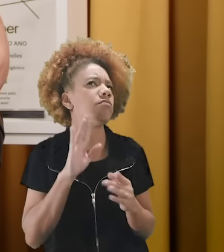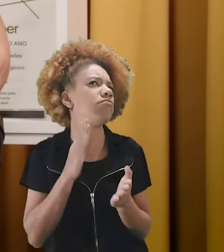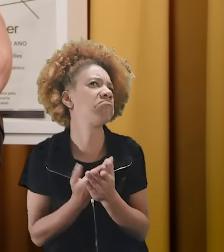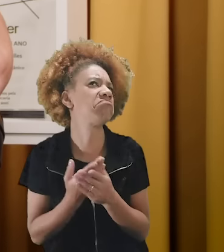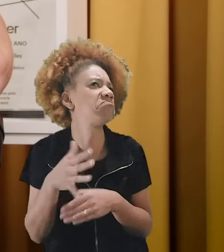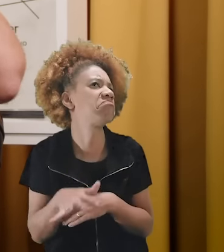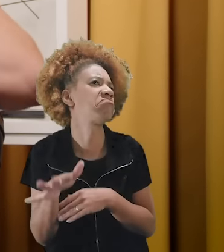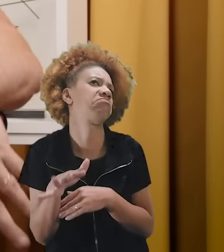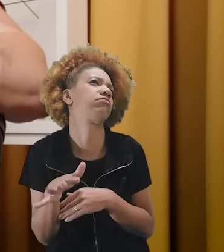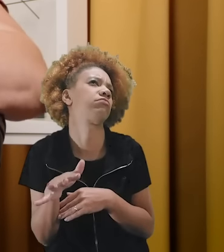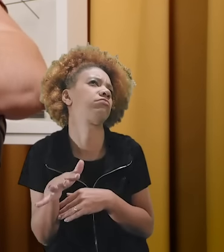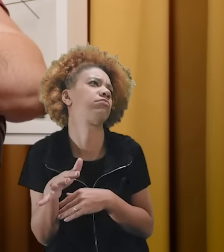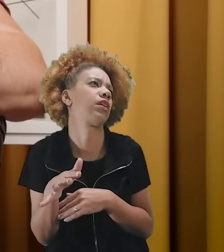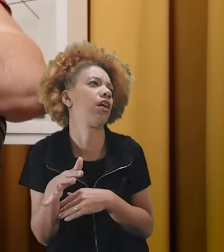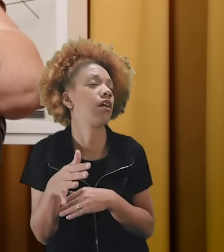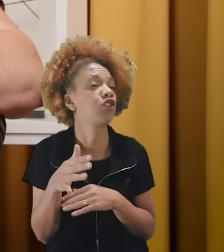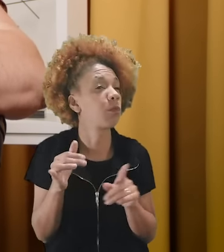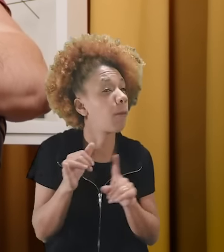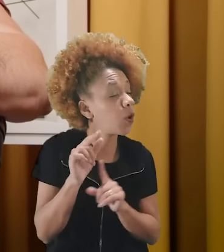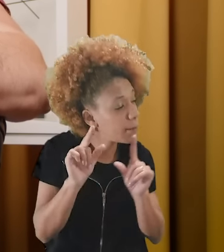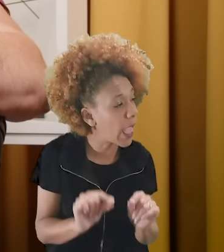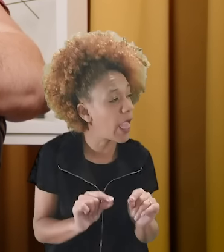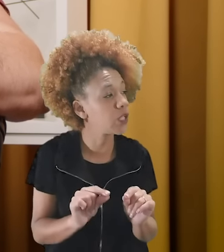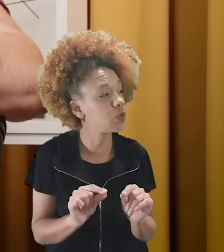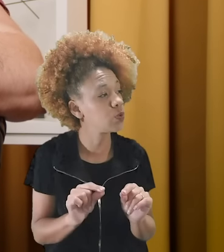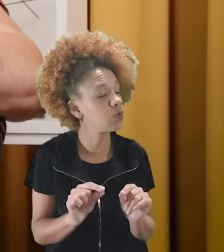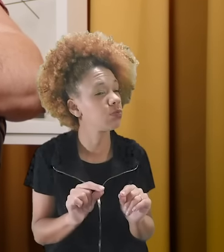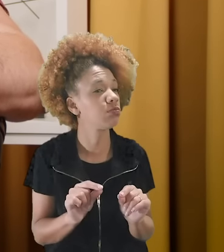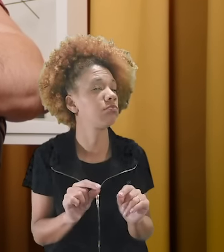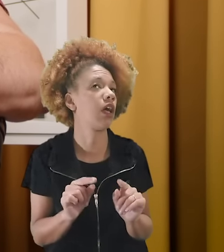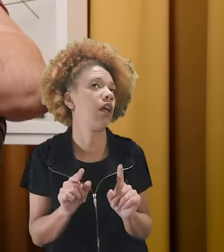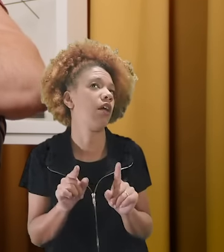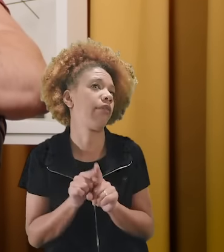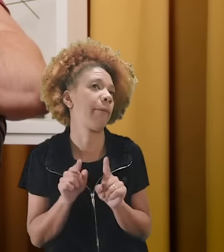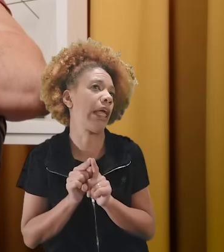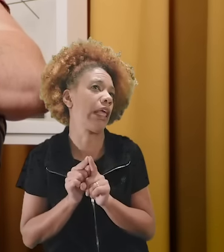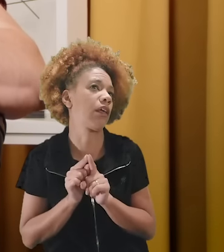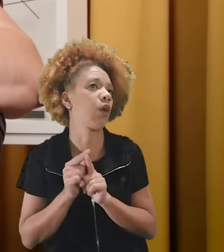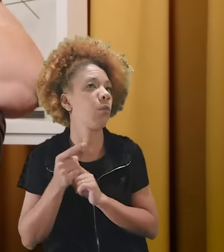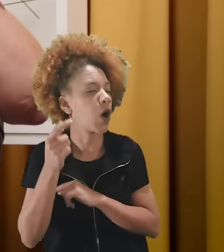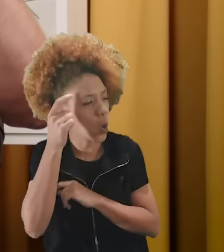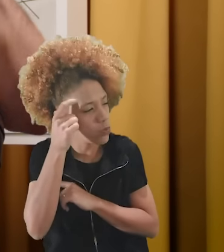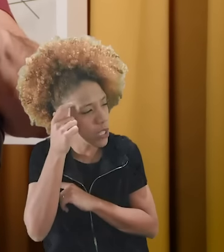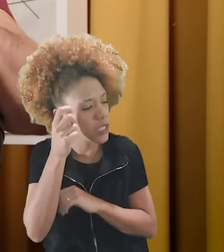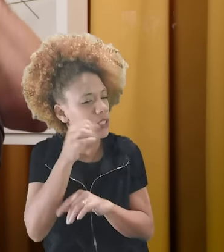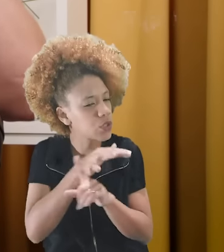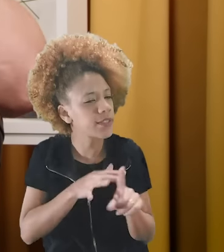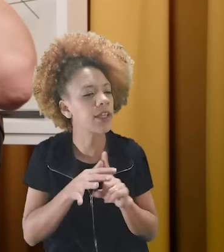crer que é uma galera mais menos Bullying é uma galera mais com consciência social da coisa da